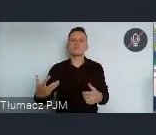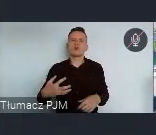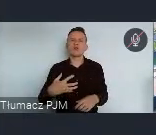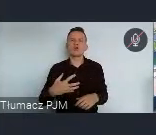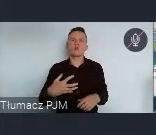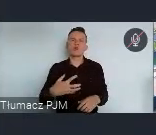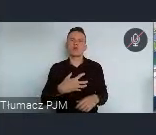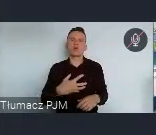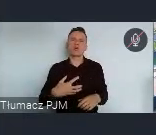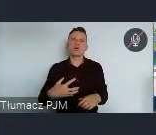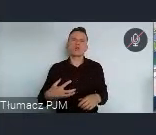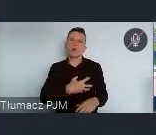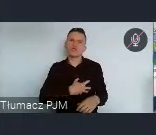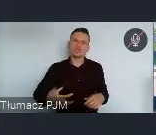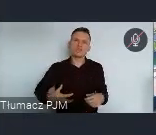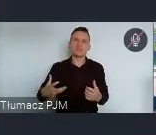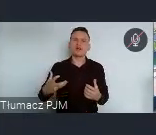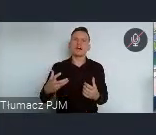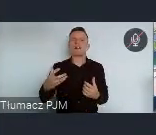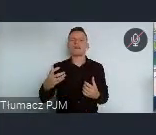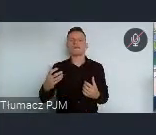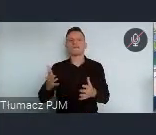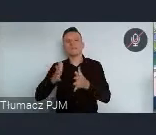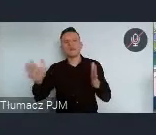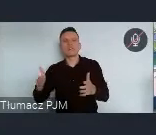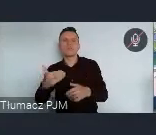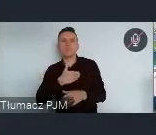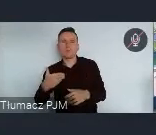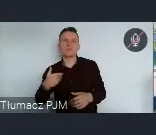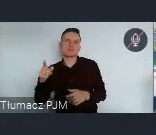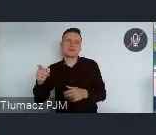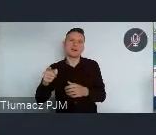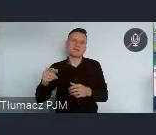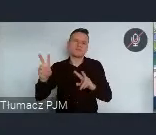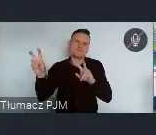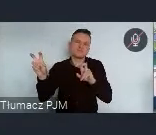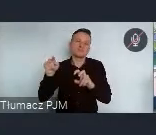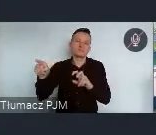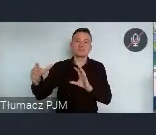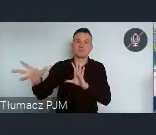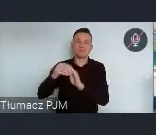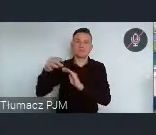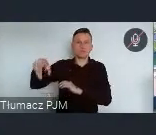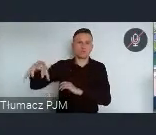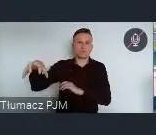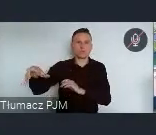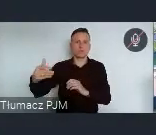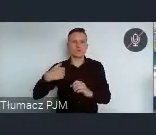zdarzenie, a właściwie zdarzenia wynikające z tego, co się działo na obszarach miejskich po deszczach nawalnych.